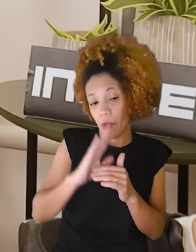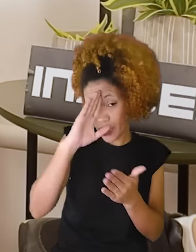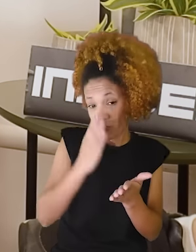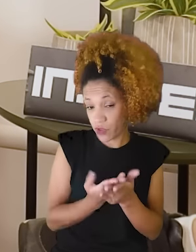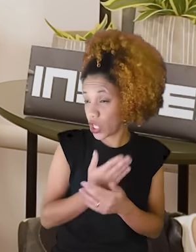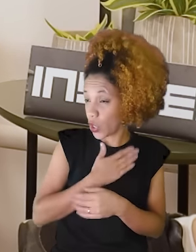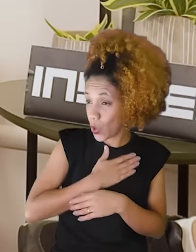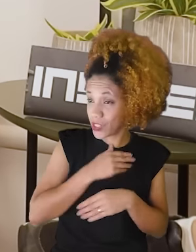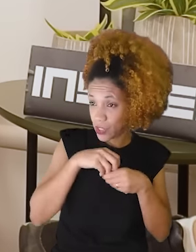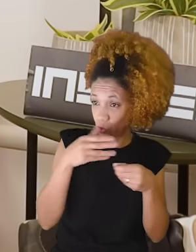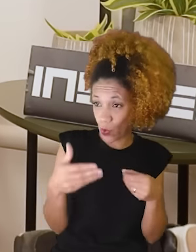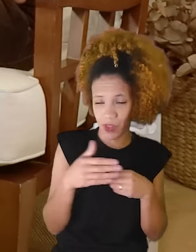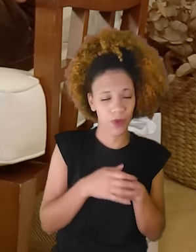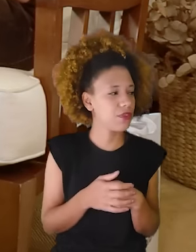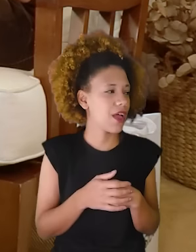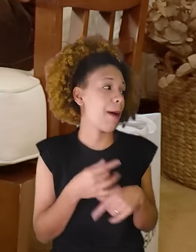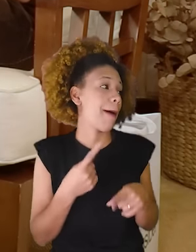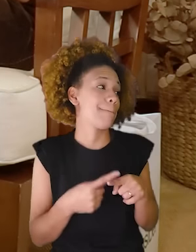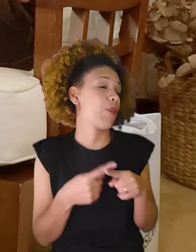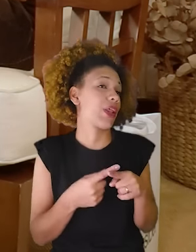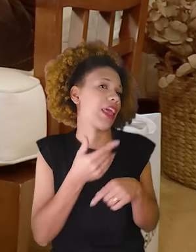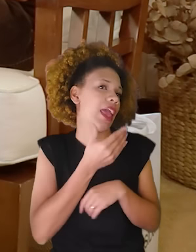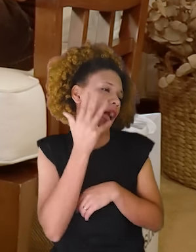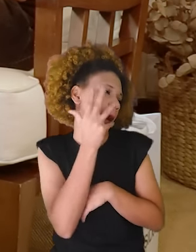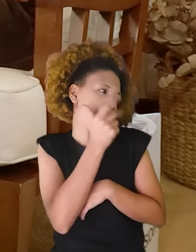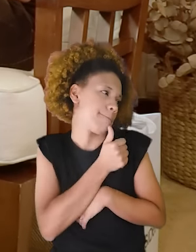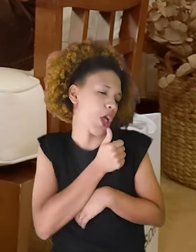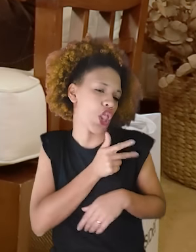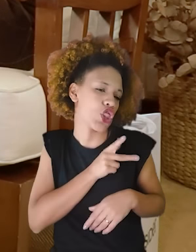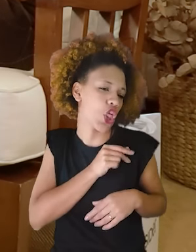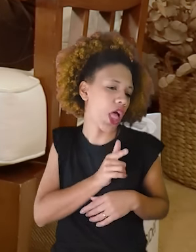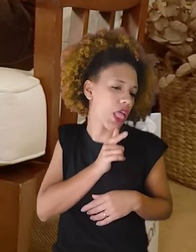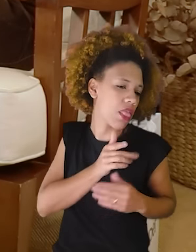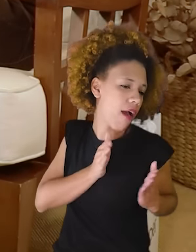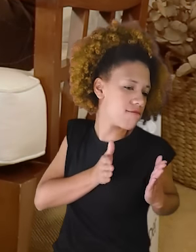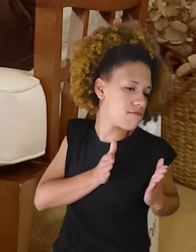a pessoa gosta do trabalhoo que mulher bonita ela não manda uma coisa assim nossa que rola a mulher